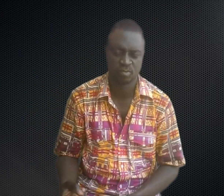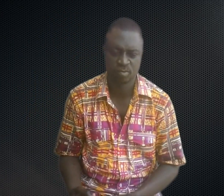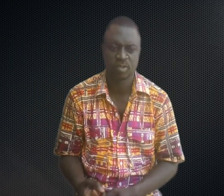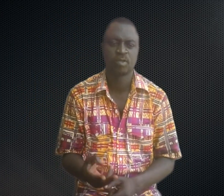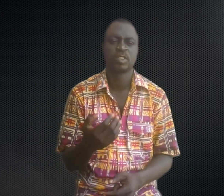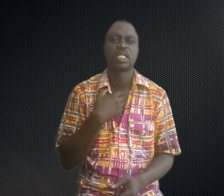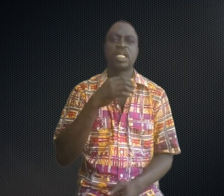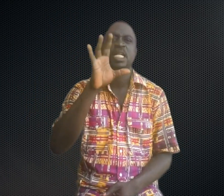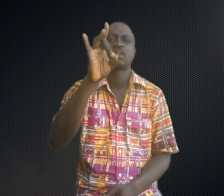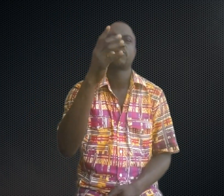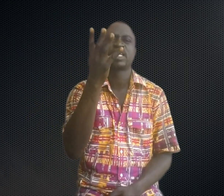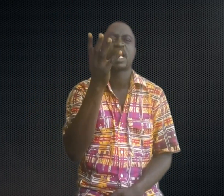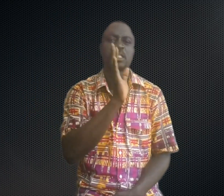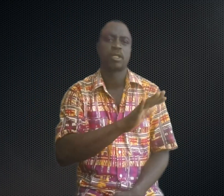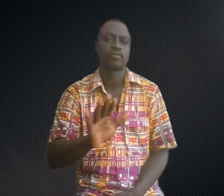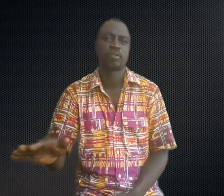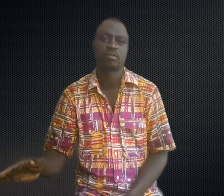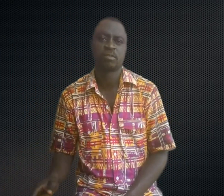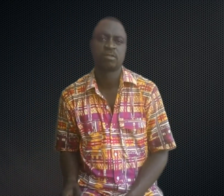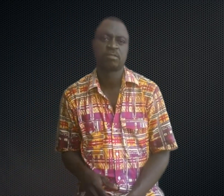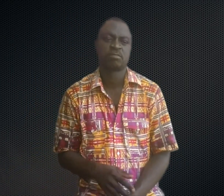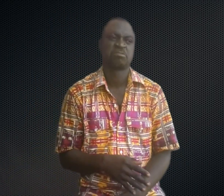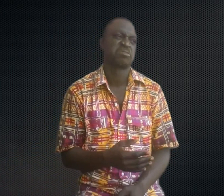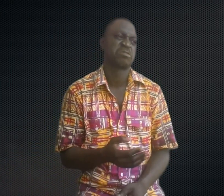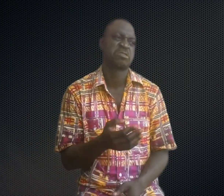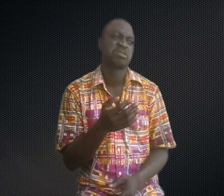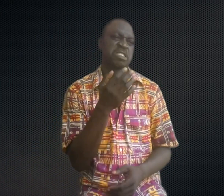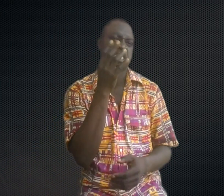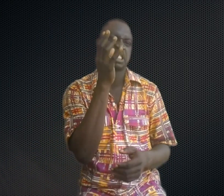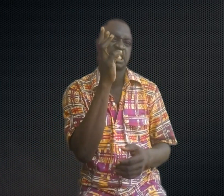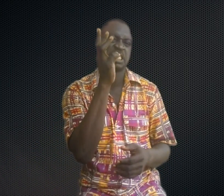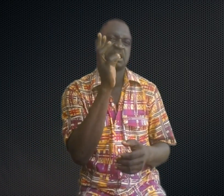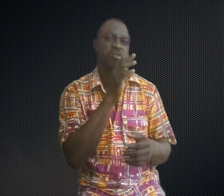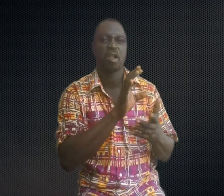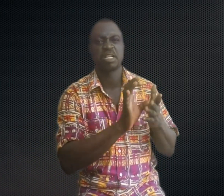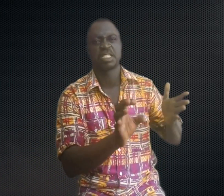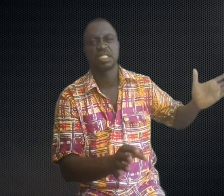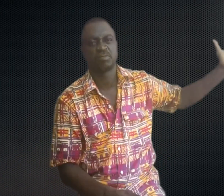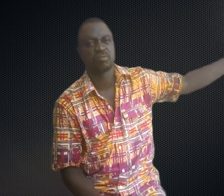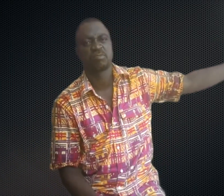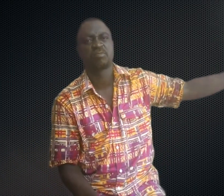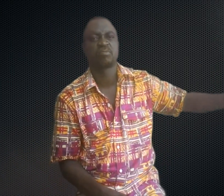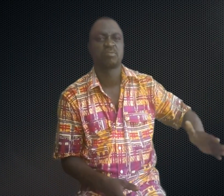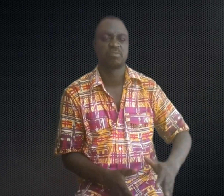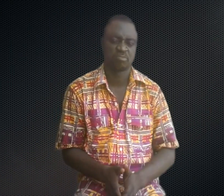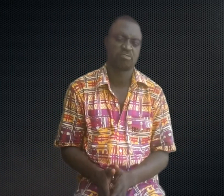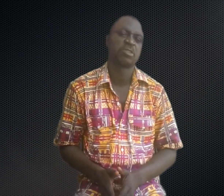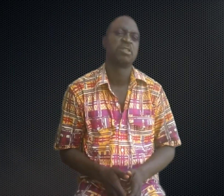Nous avons 84 enfants et 6 collégiens en intégration.